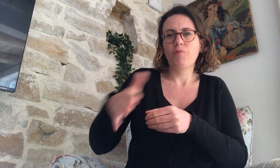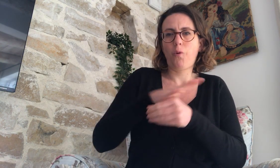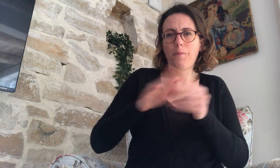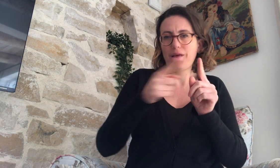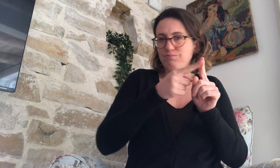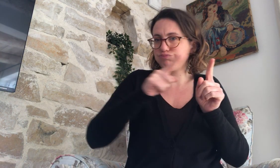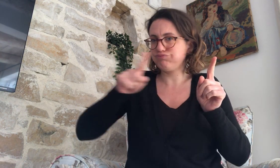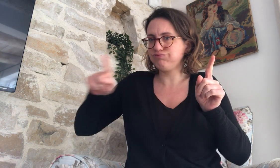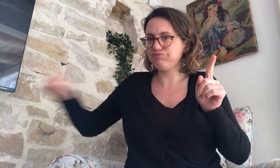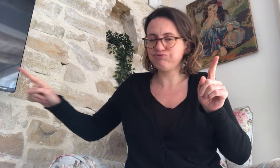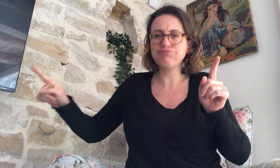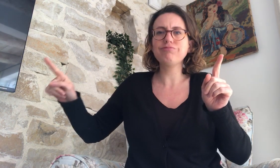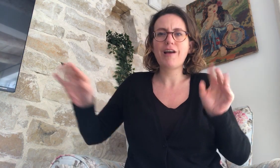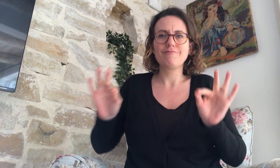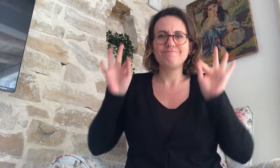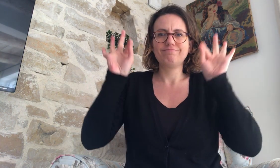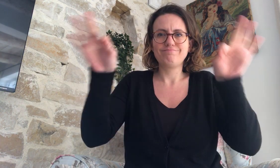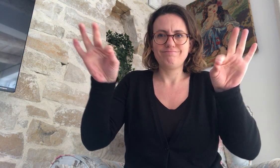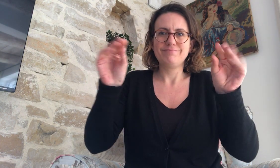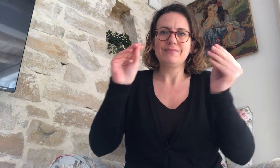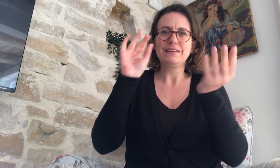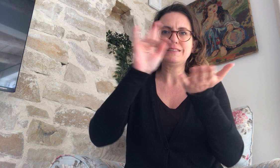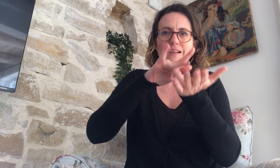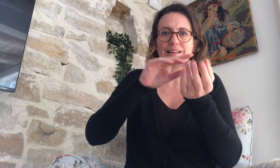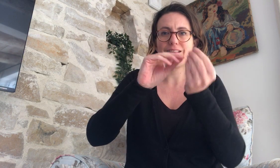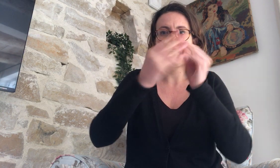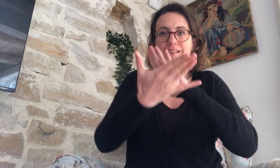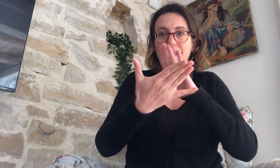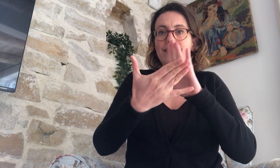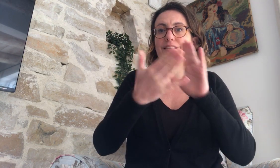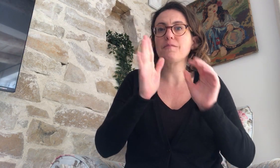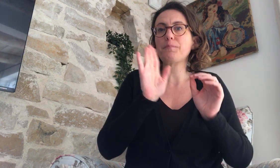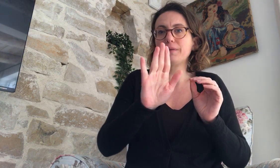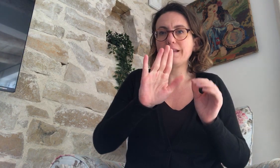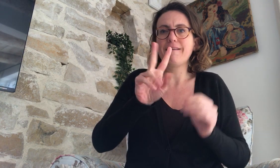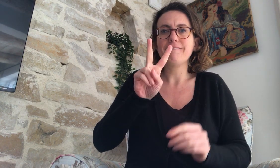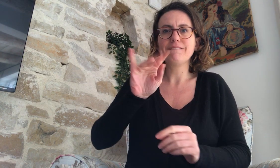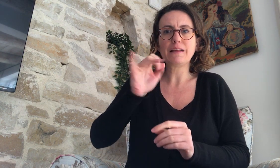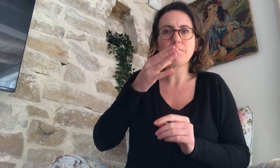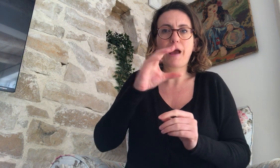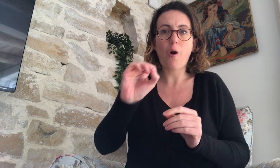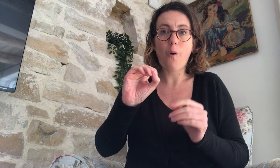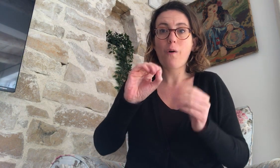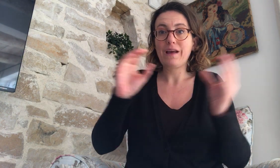Nous avons ajouté la vidéo complète de l'histoire, sur le site VIMEO.